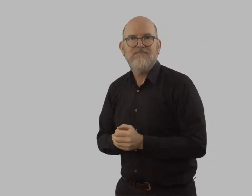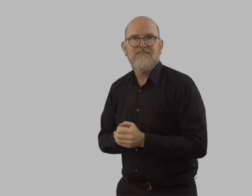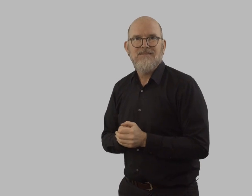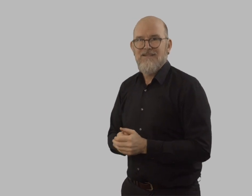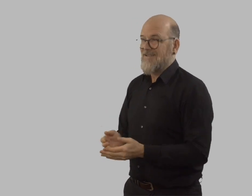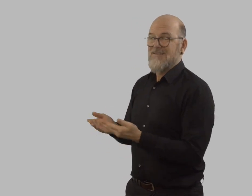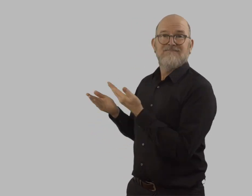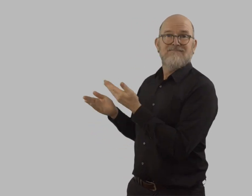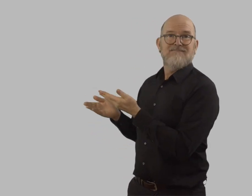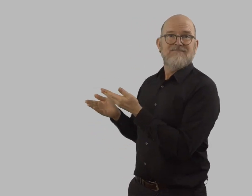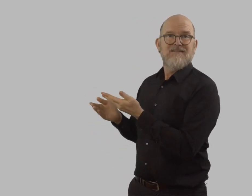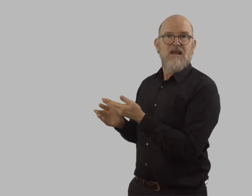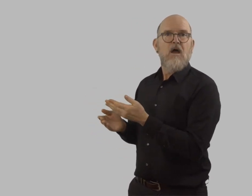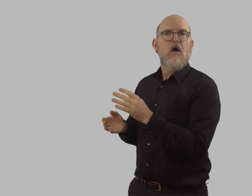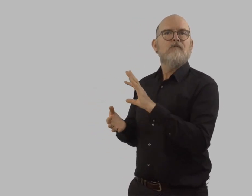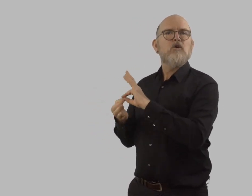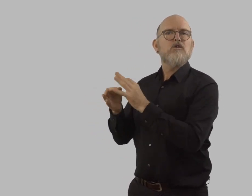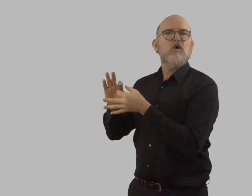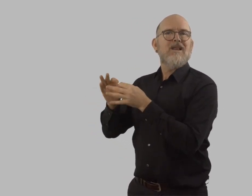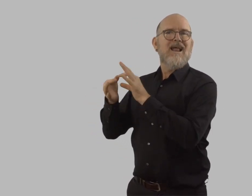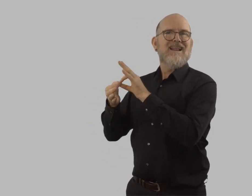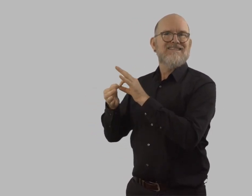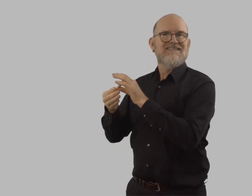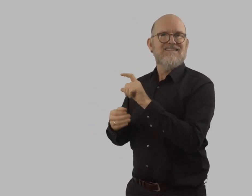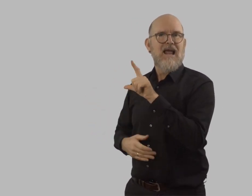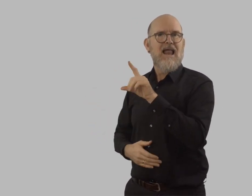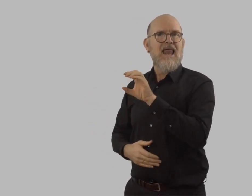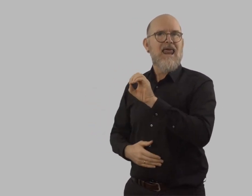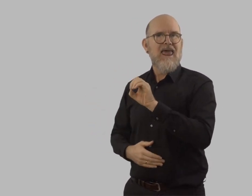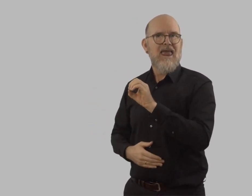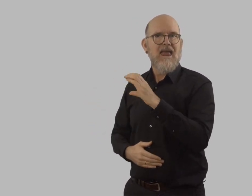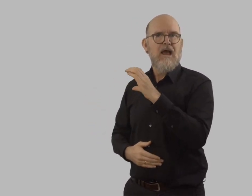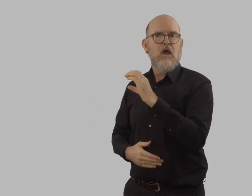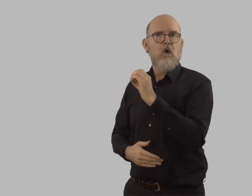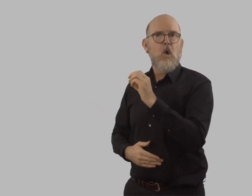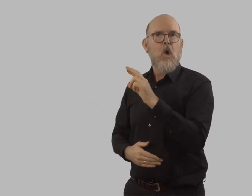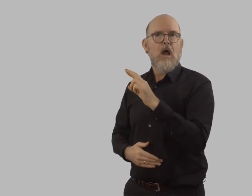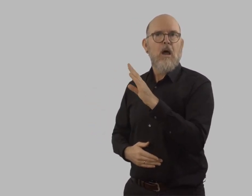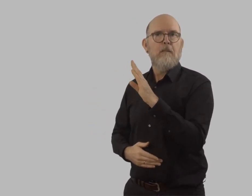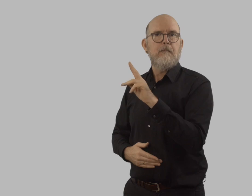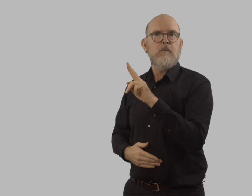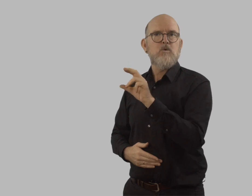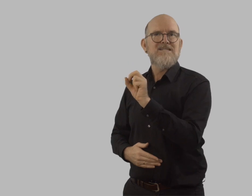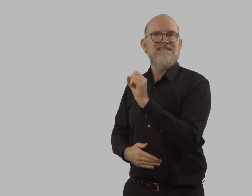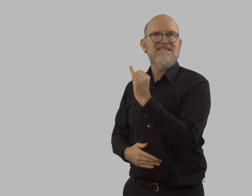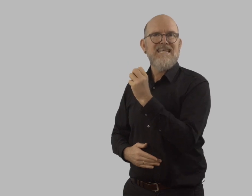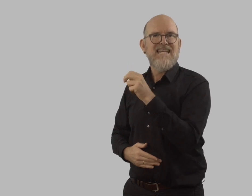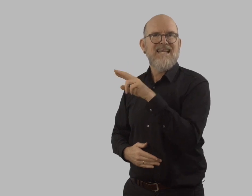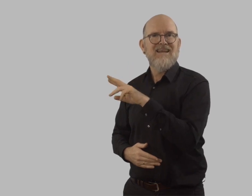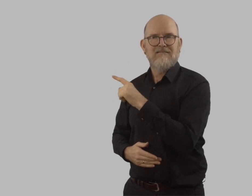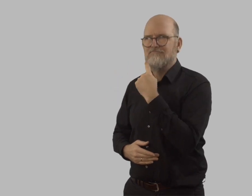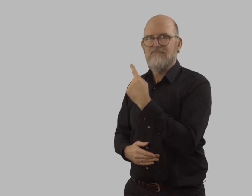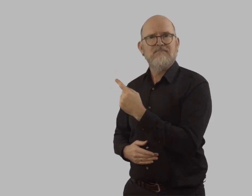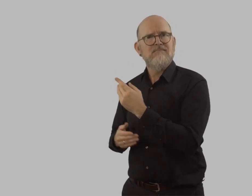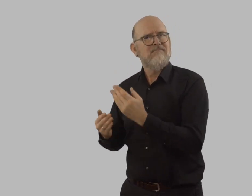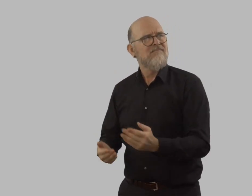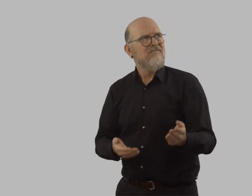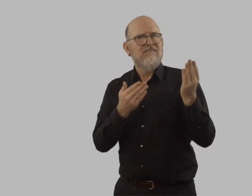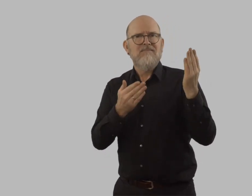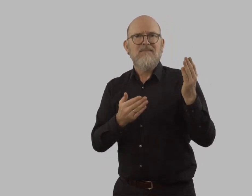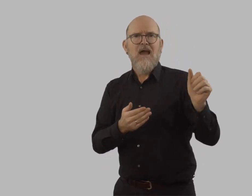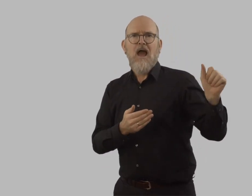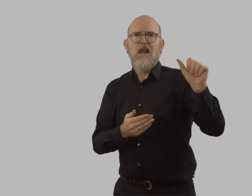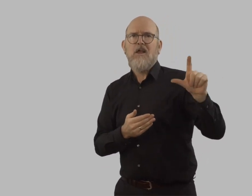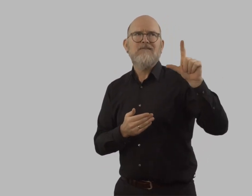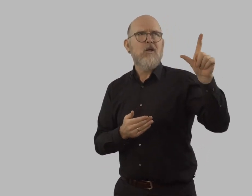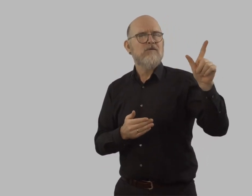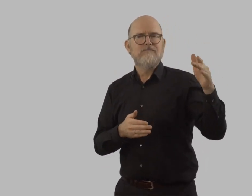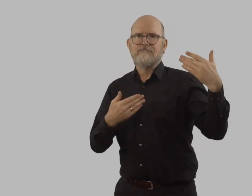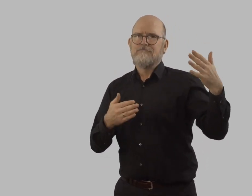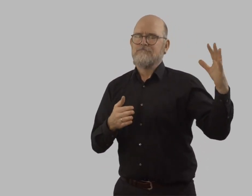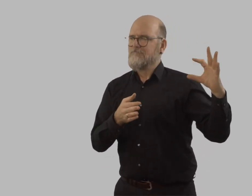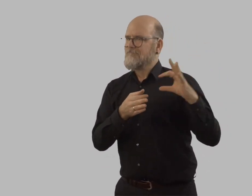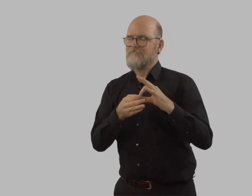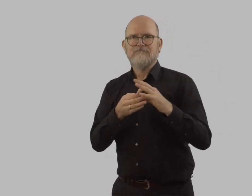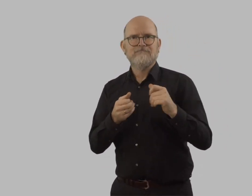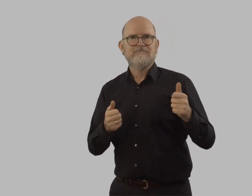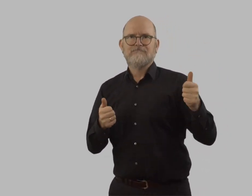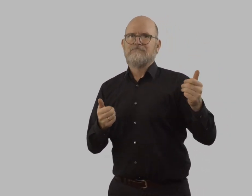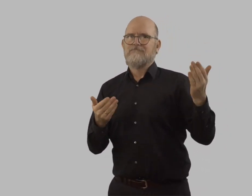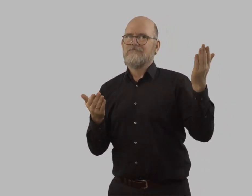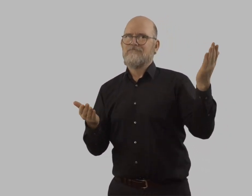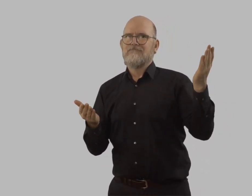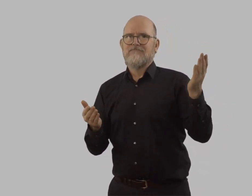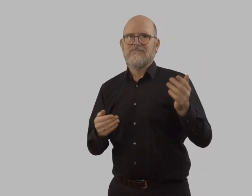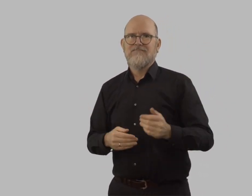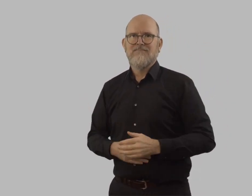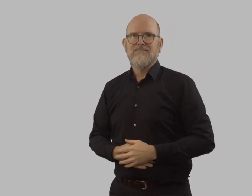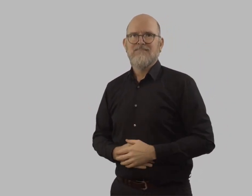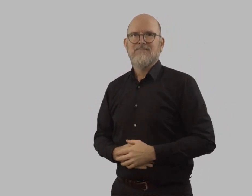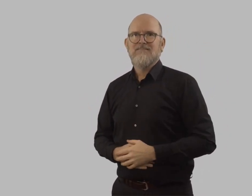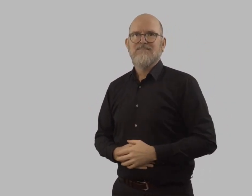Der Funktionalist Le Corbusier etwa berief sich explizit auf Adolf Loos.